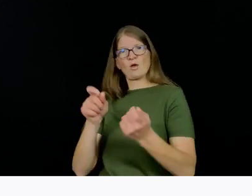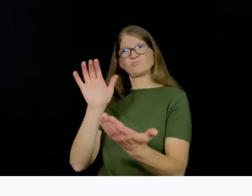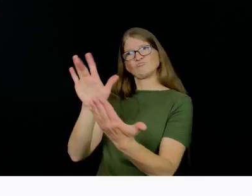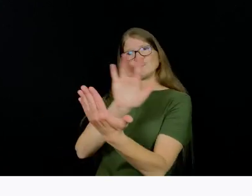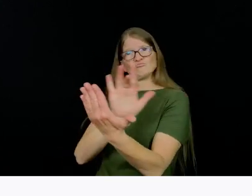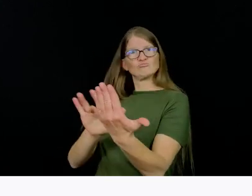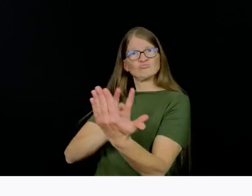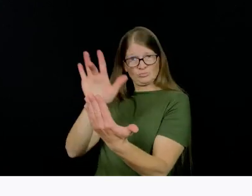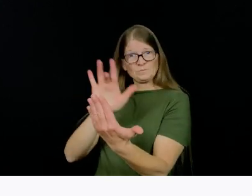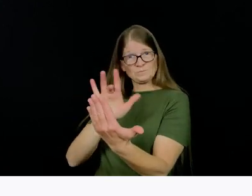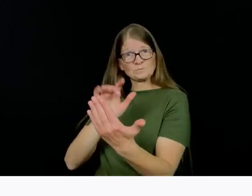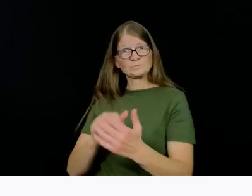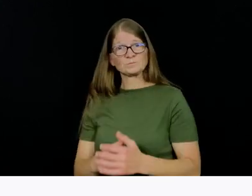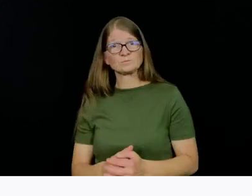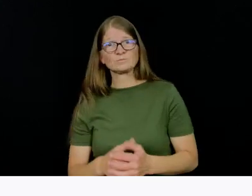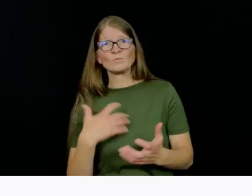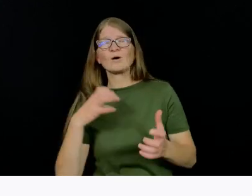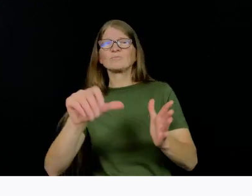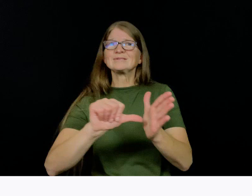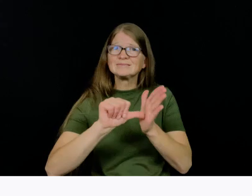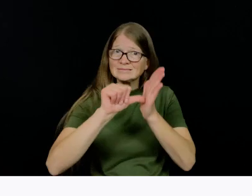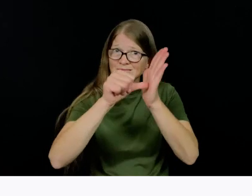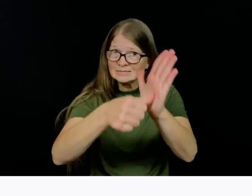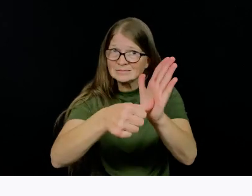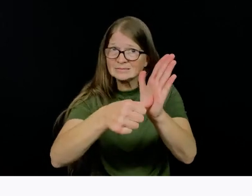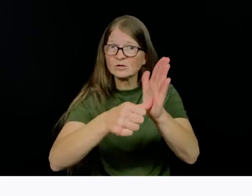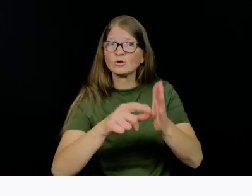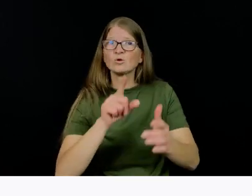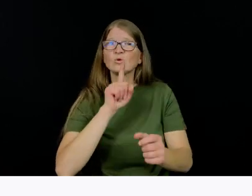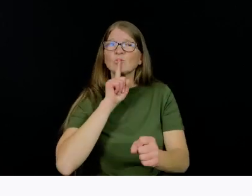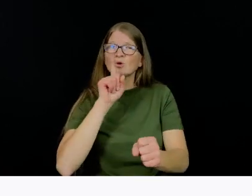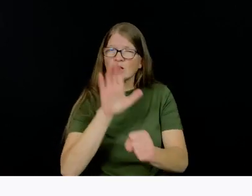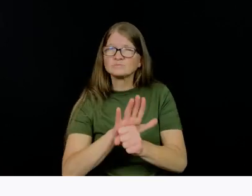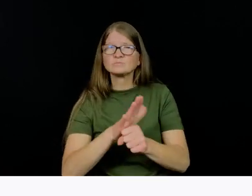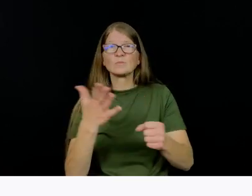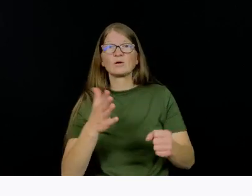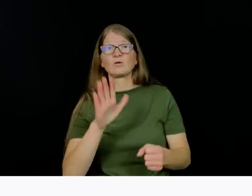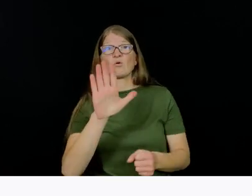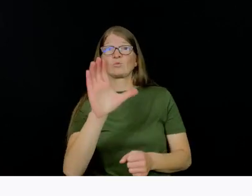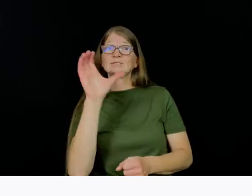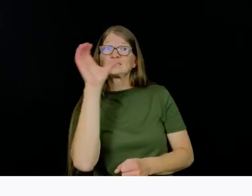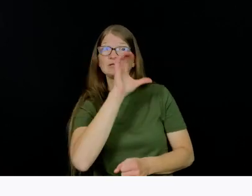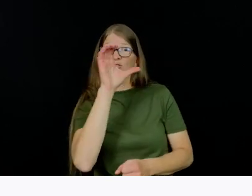أريد أيضًا أن أؤكد أن عمليات البحث تتم بينكم وبين Google